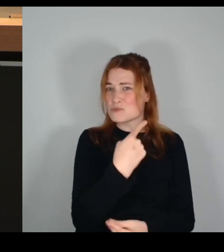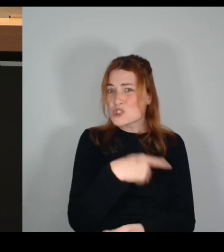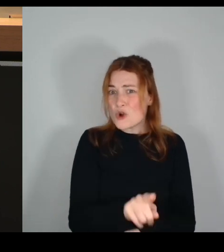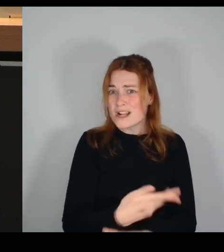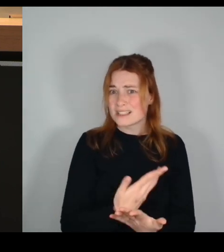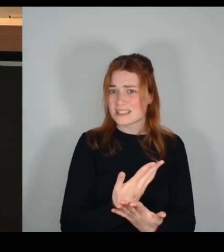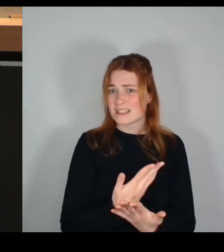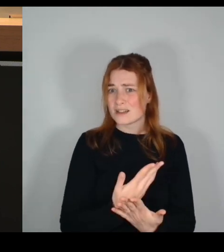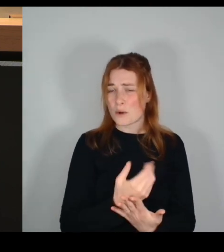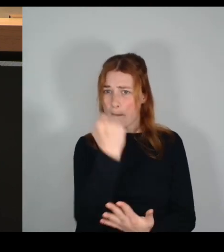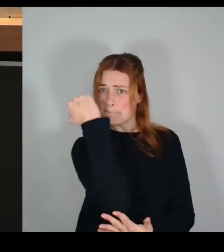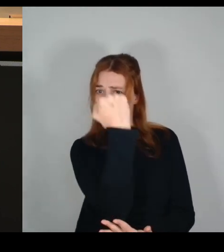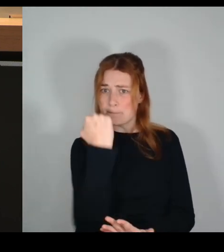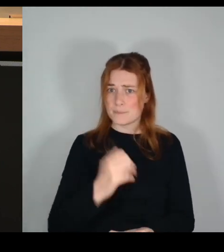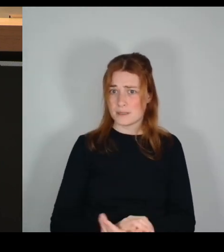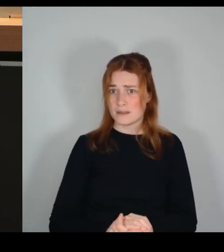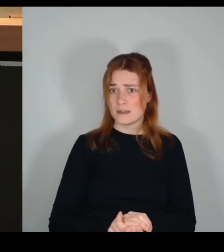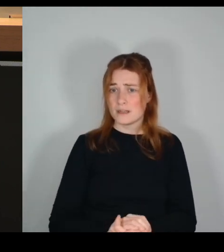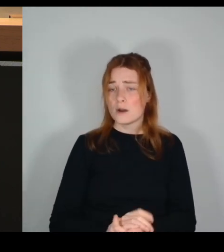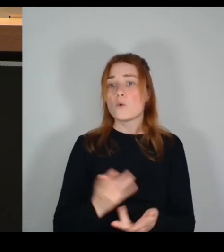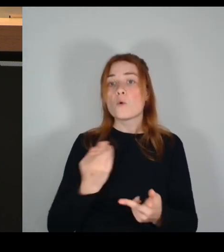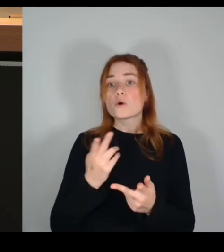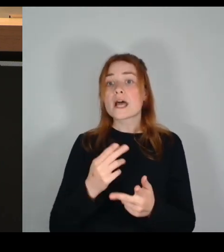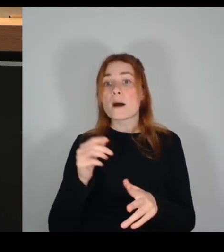Tagen und in den letzten Monaten spielt genau auf dieses